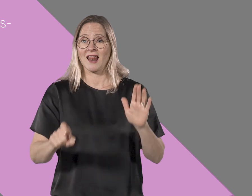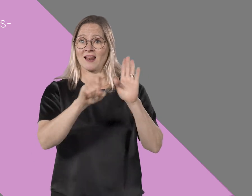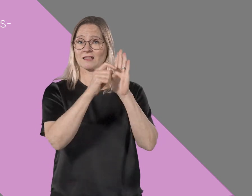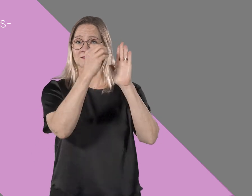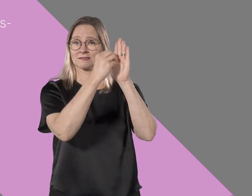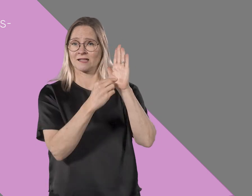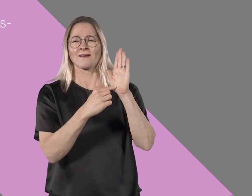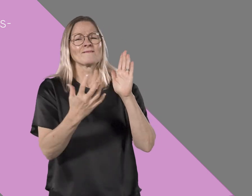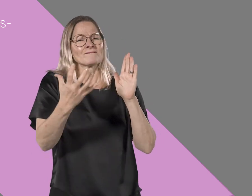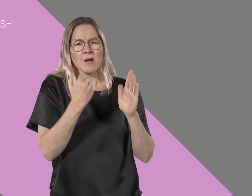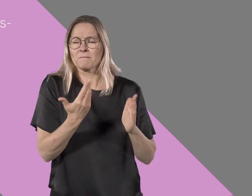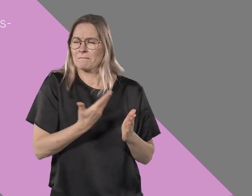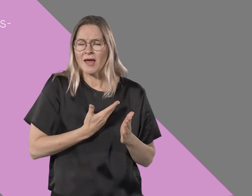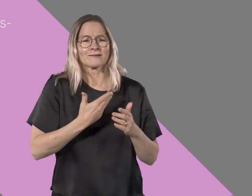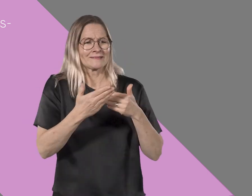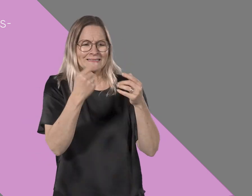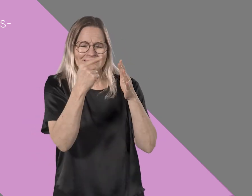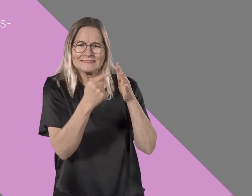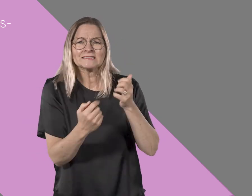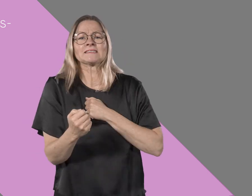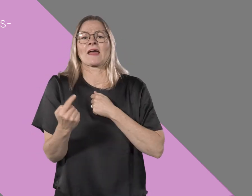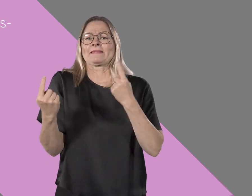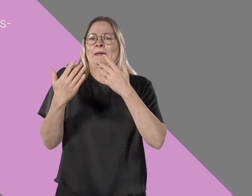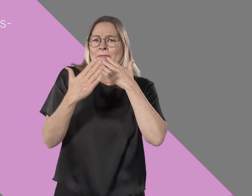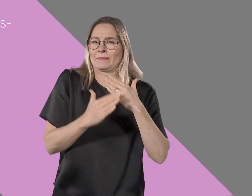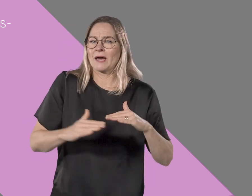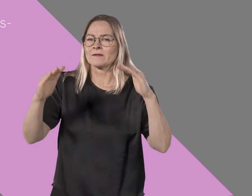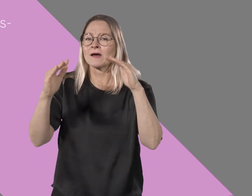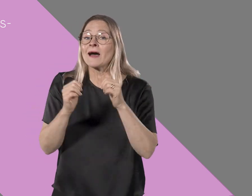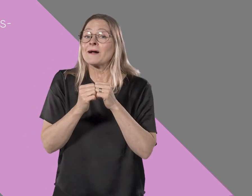Lainsäädännöllä voidaan tehdä paljon tilanteen parantamiseksi, -